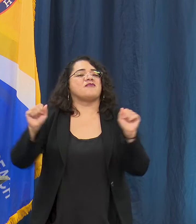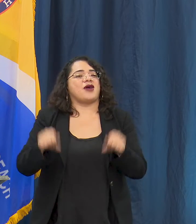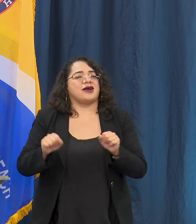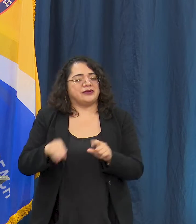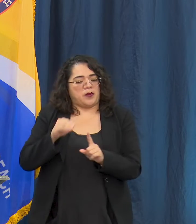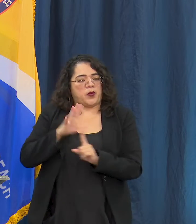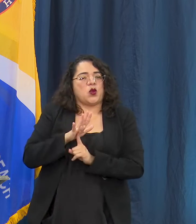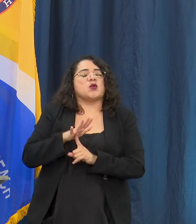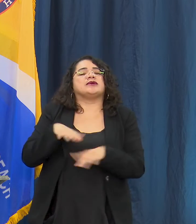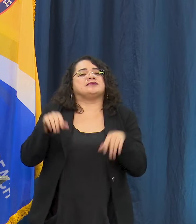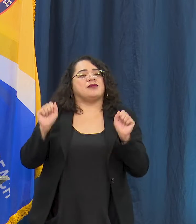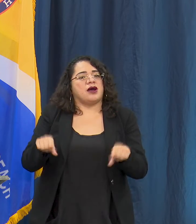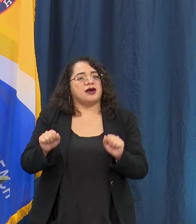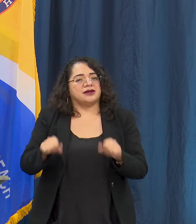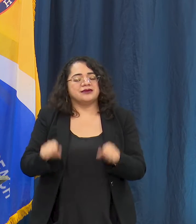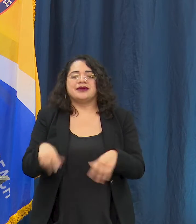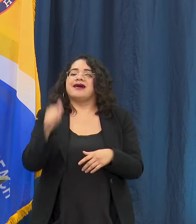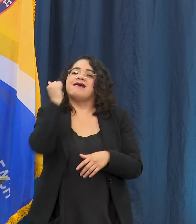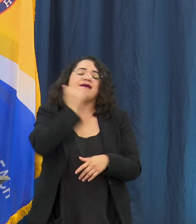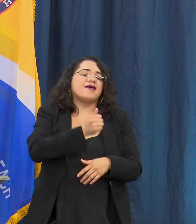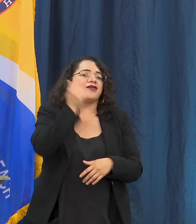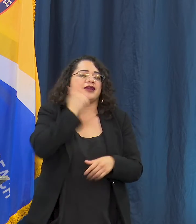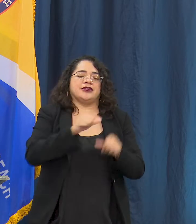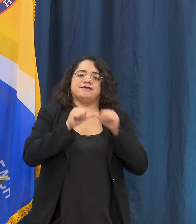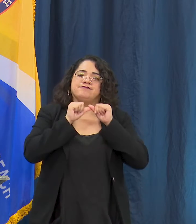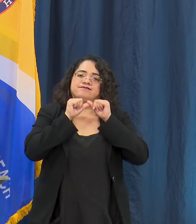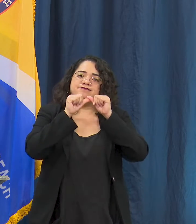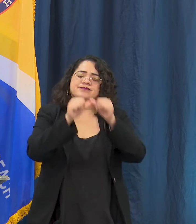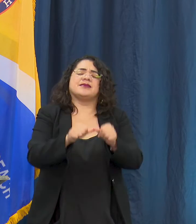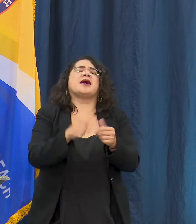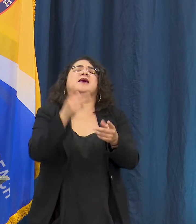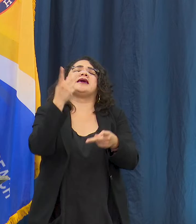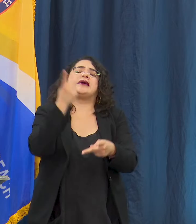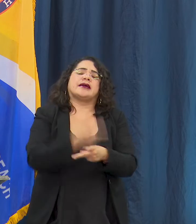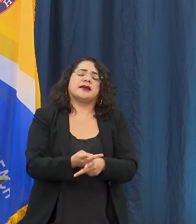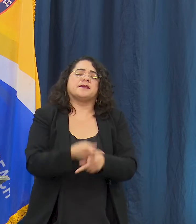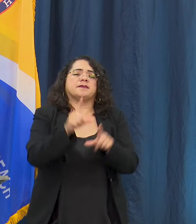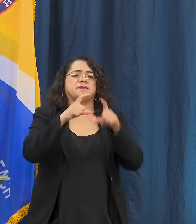dia dia semanas semana que sigue no Sandow sus cobertura 'he's a bit a tocar